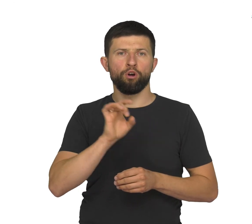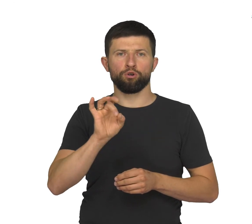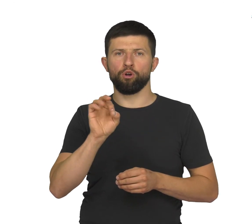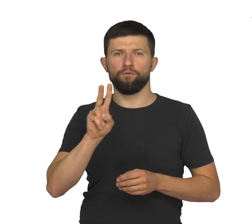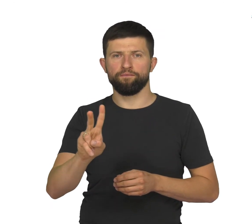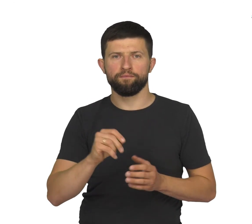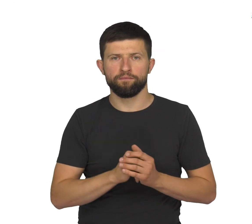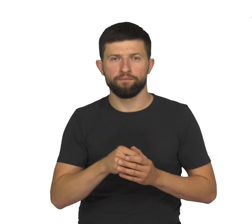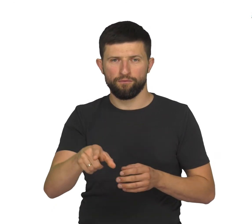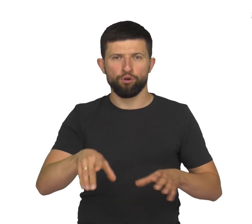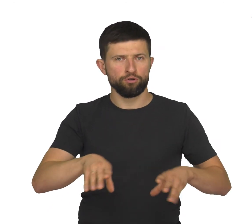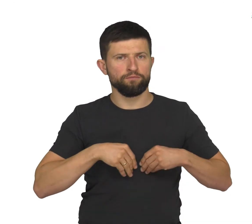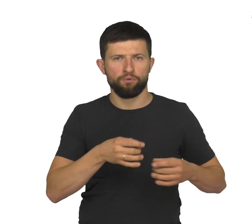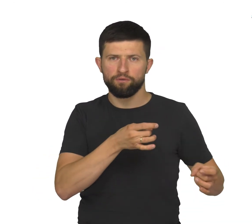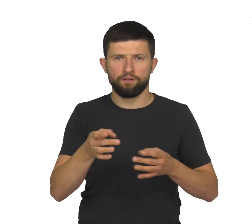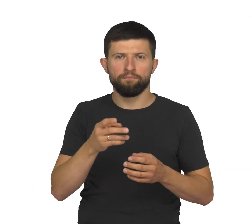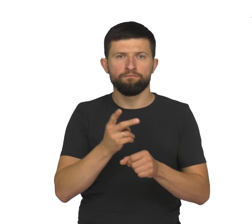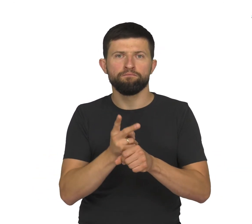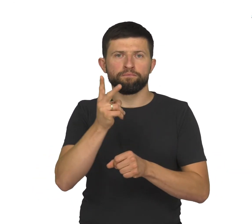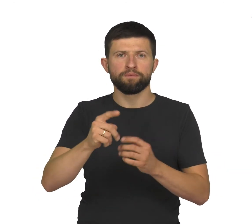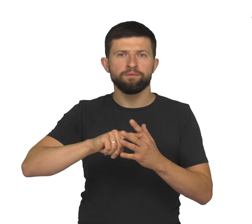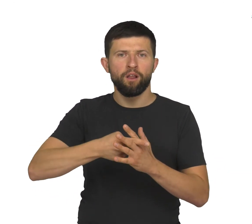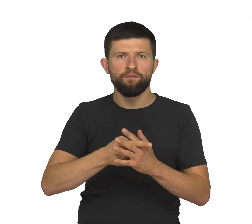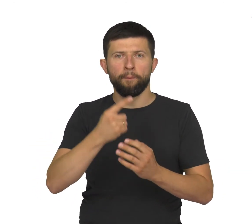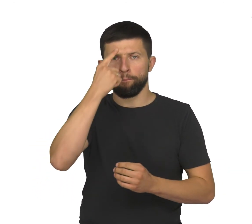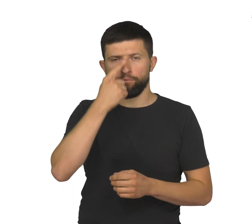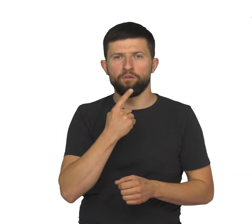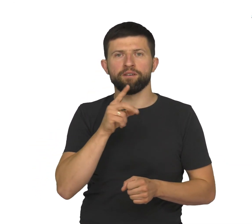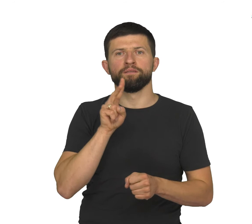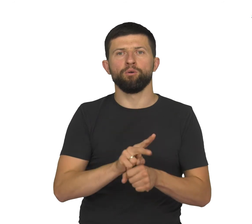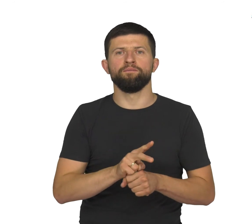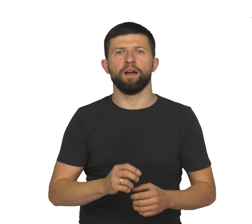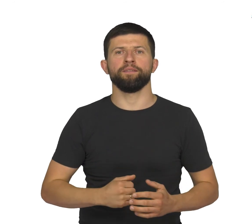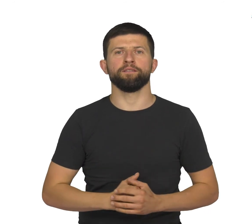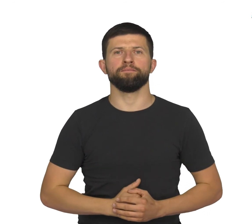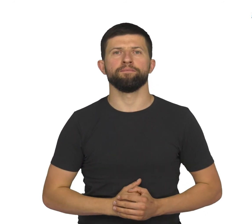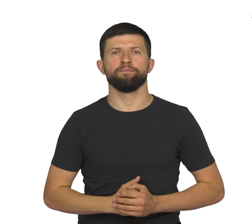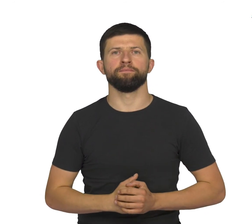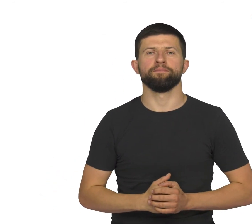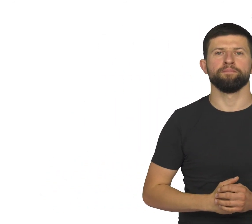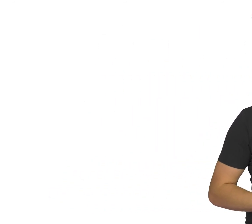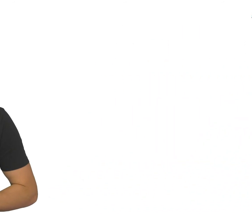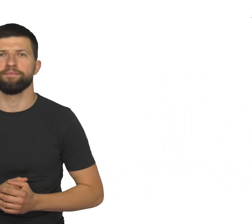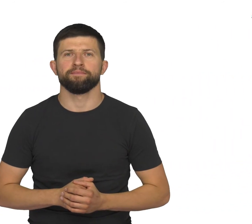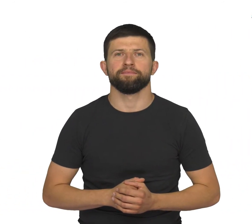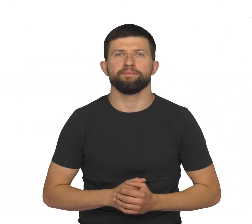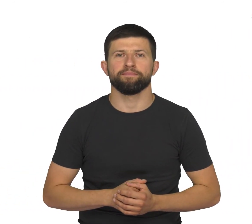Jeśli chciałbyś się dowiedzieć więcej lub masz jeszcze jakieś wątpliwości, napisz proszę je w komentarzu.